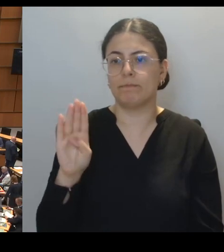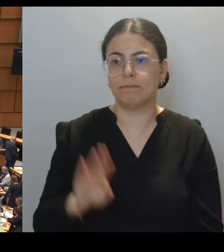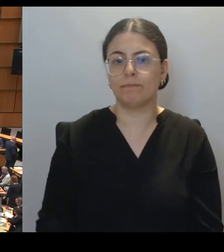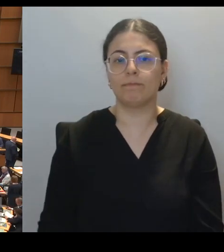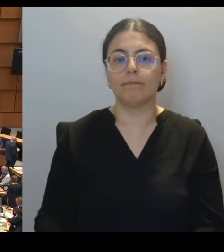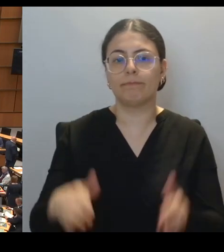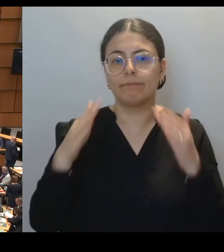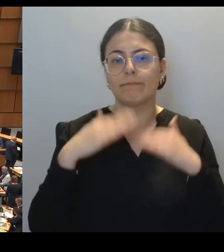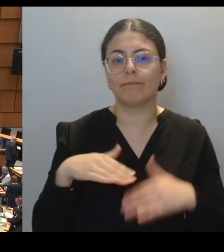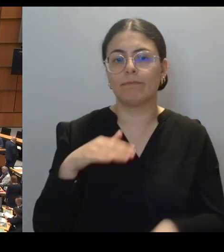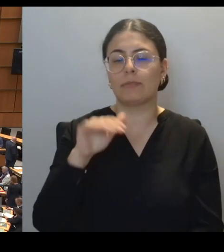Frau Daniela Billig.